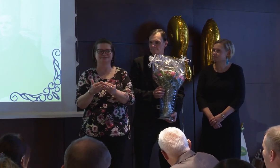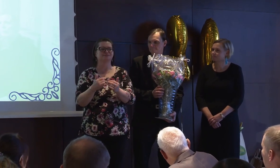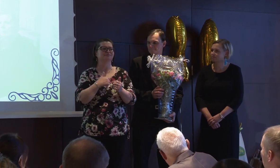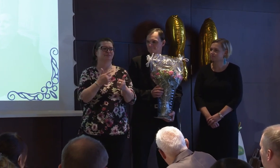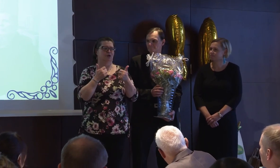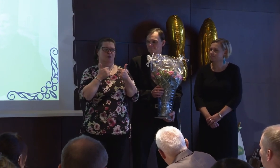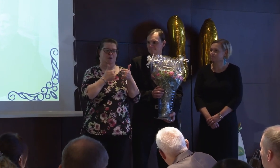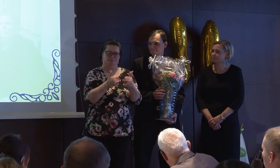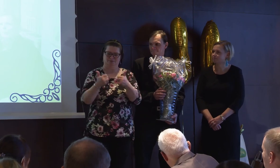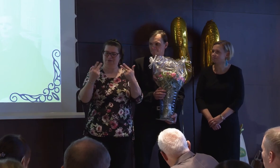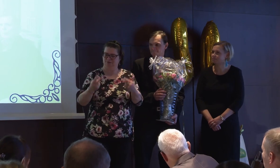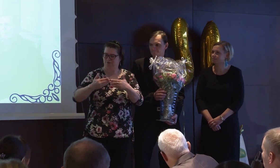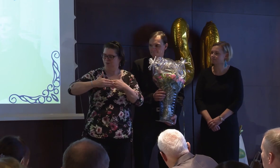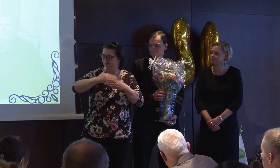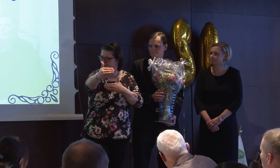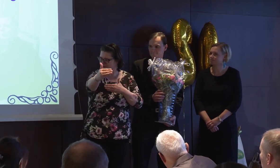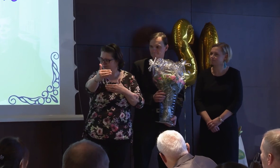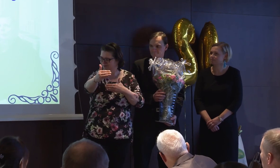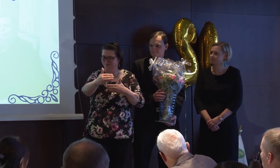Toivotaan, että yhteistyö jatkuu.